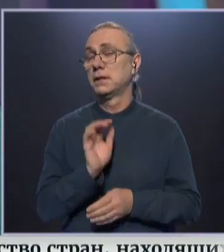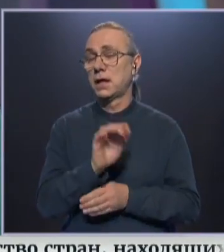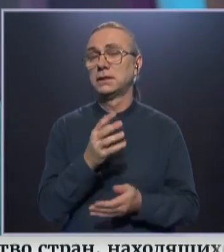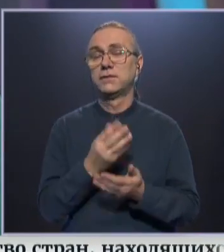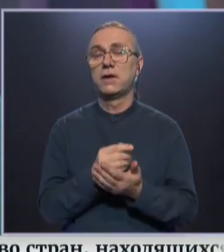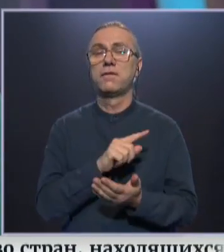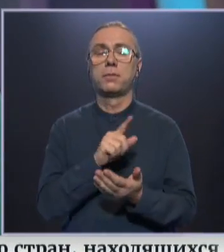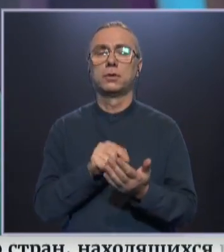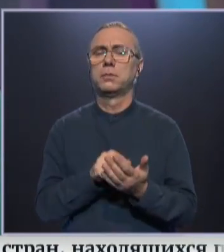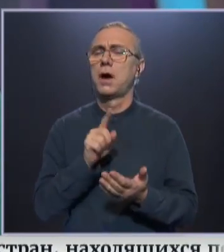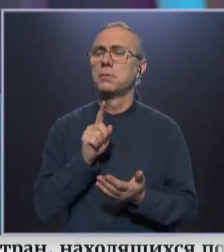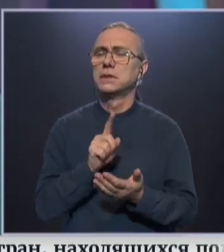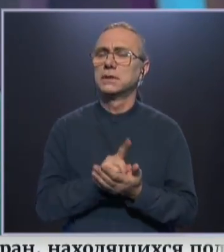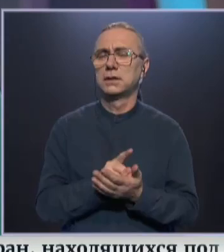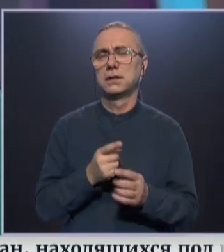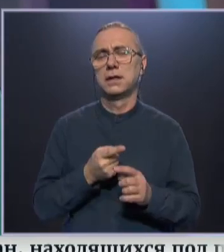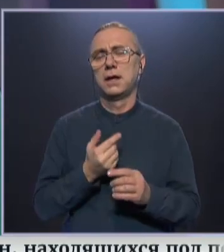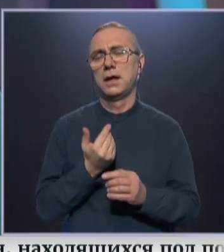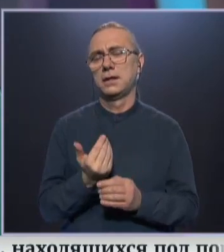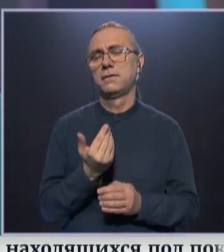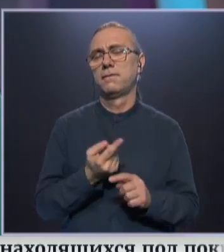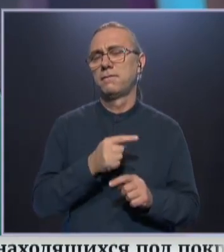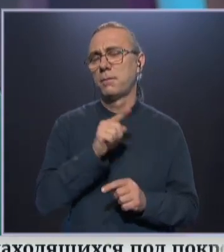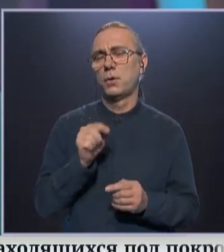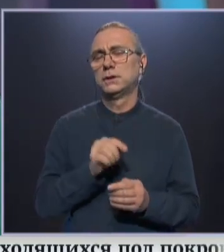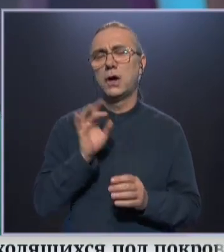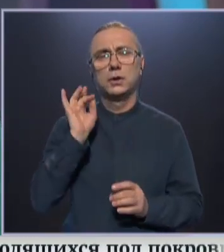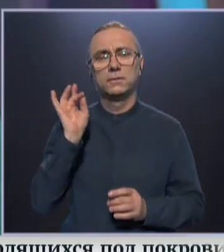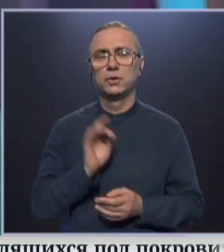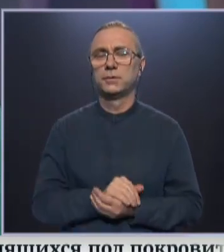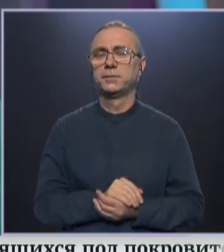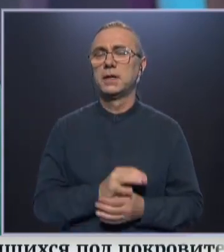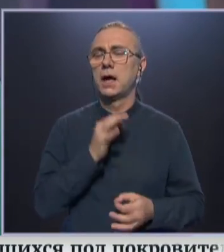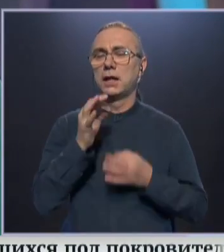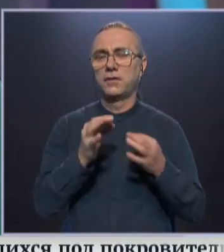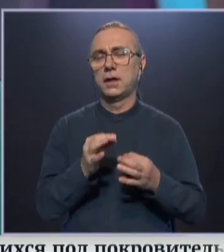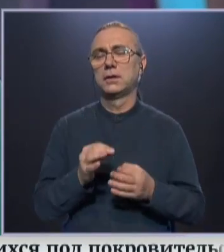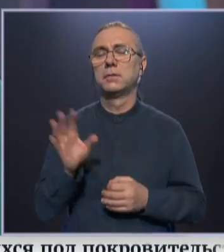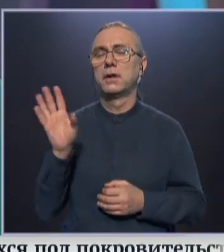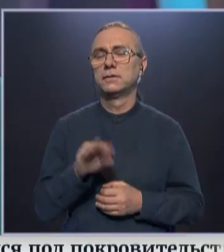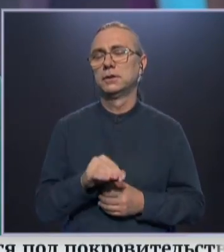обязательно все это озвучиваем здесь в студии отвечаем на все что вас беспокоит также у нас есть опция которая